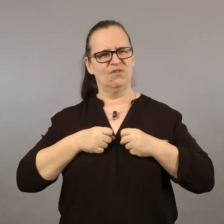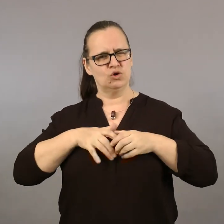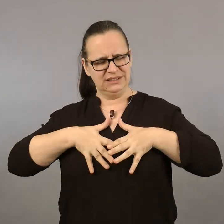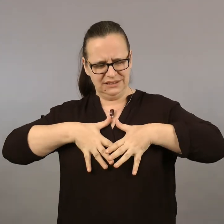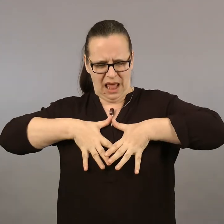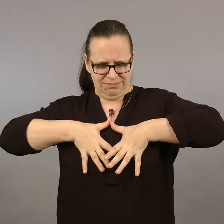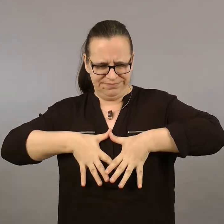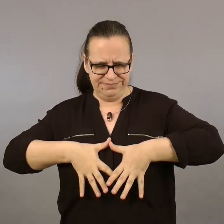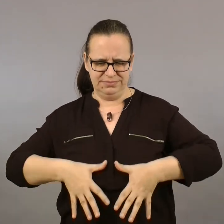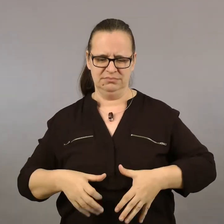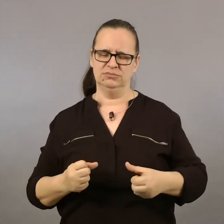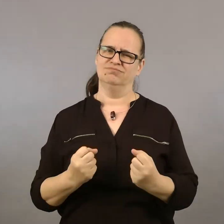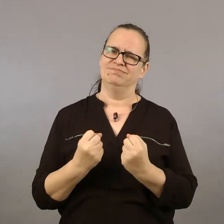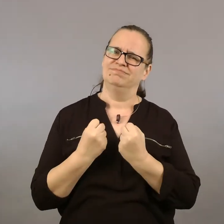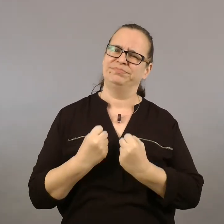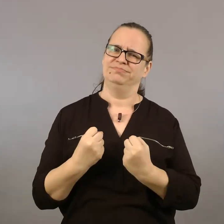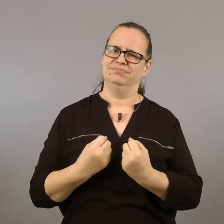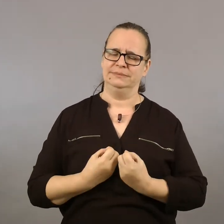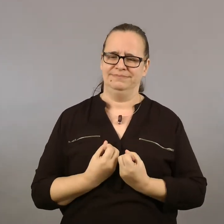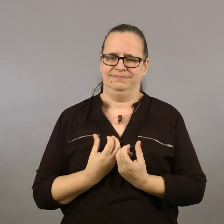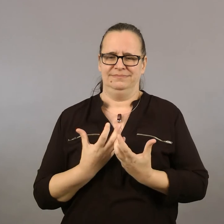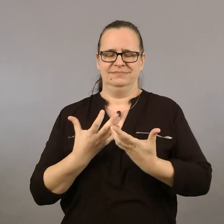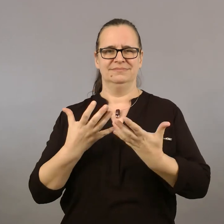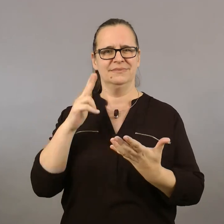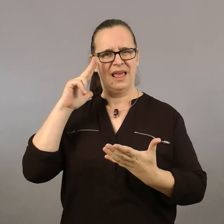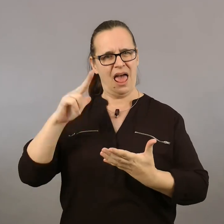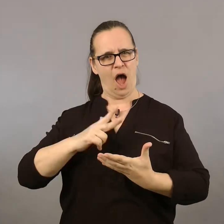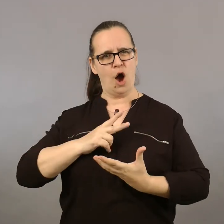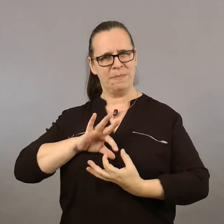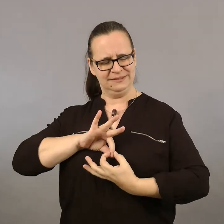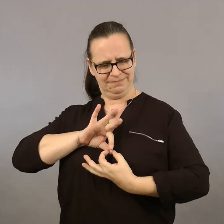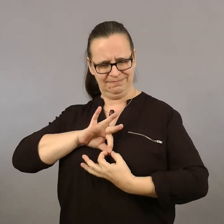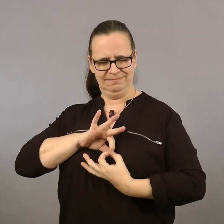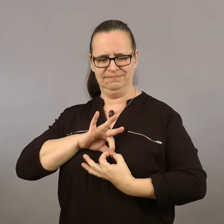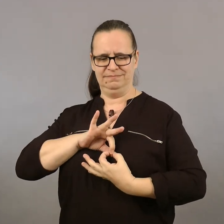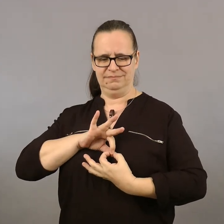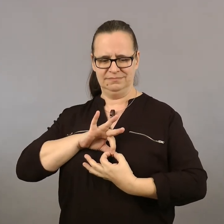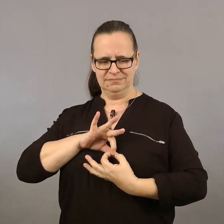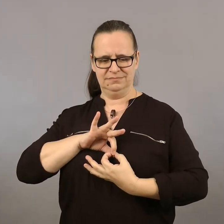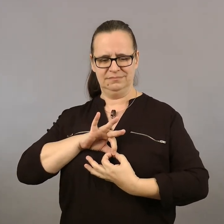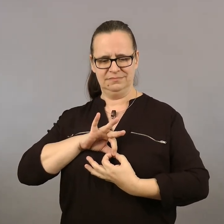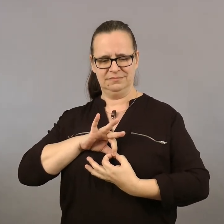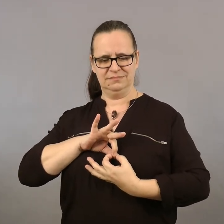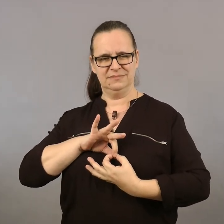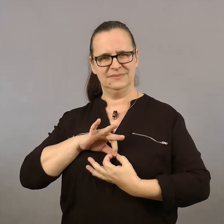Das ist eine starkes Gefühl, gibt mir Kraft Das ermutigt mich, verbindet meinen Glauben